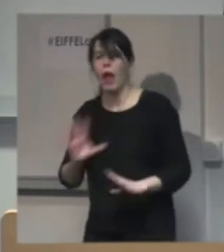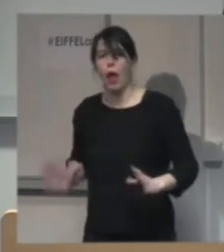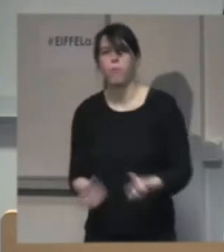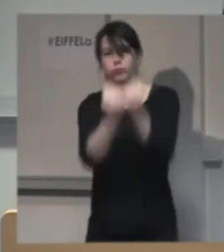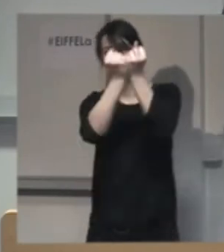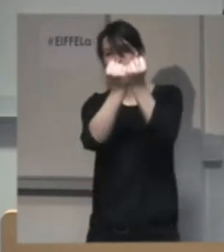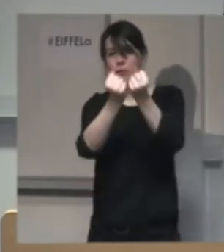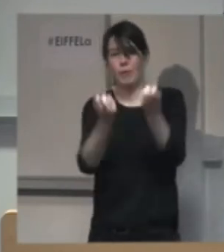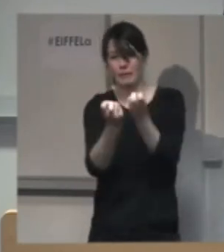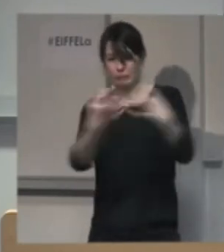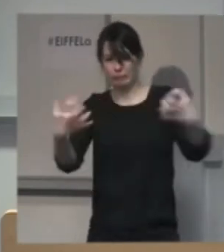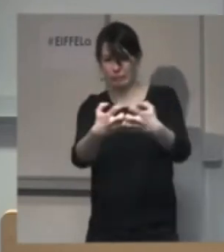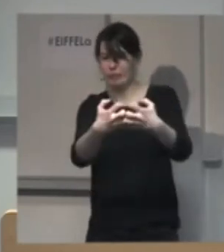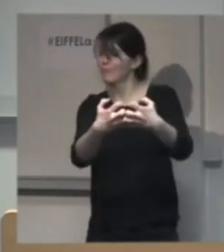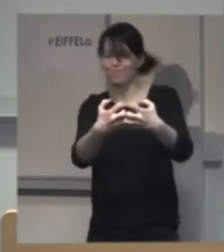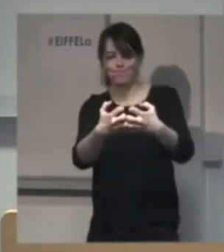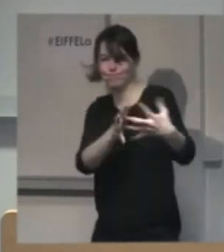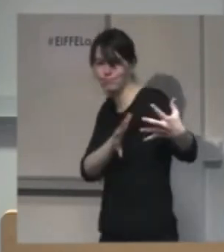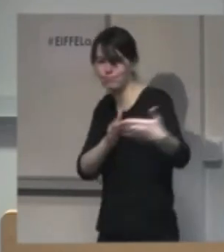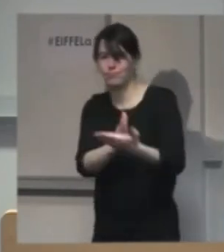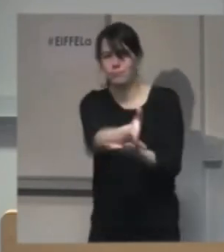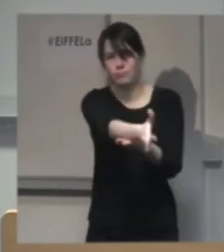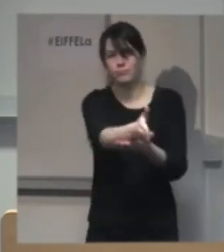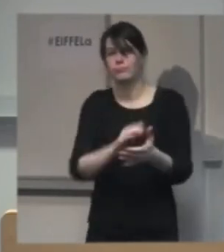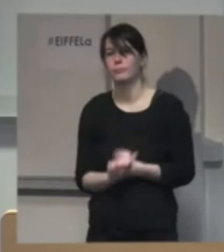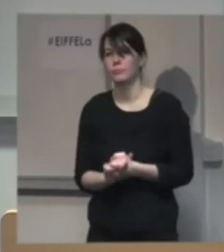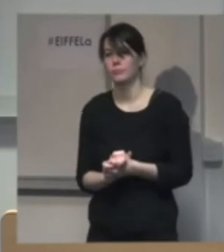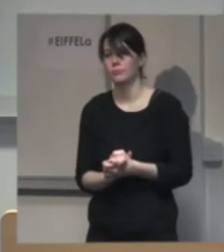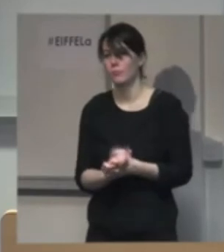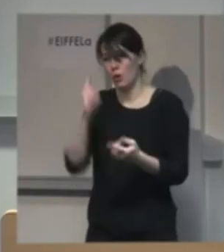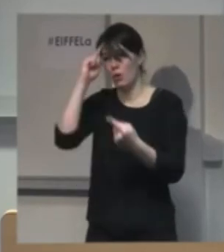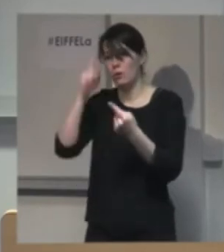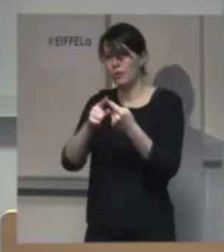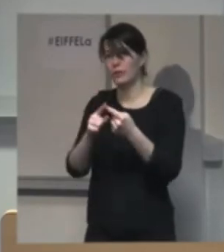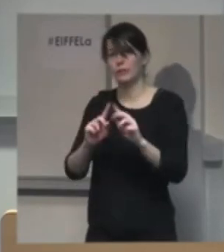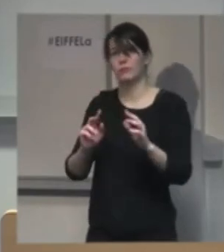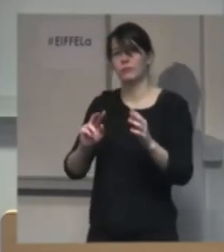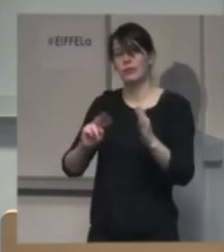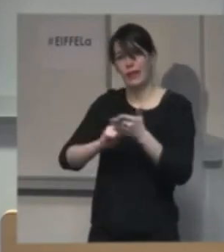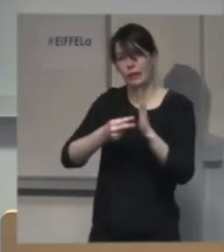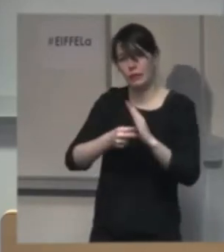Les enjeux techniques sur EIFFELa et sur la plate-forme FUN sont de trois ordres. Il y a les enjeux qui concernent